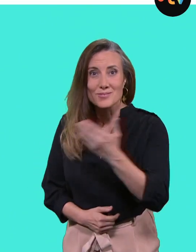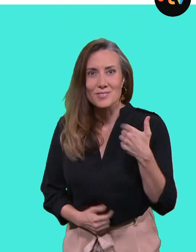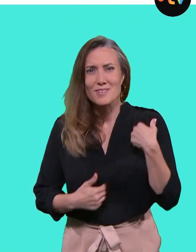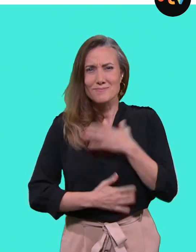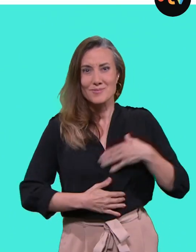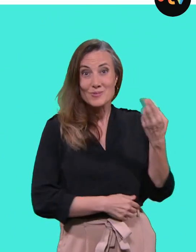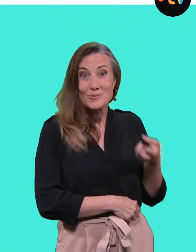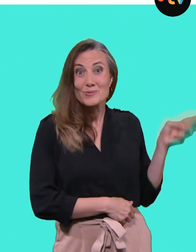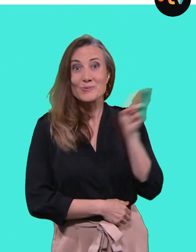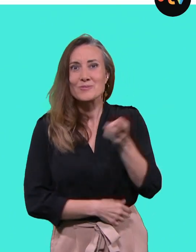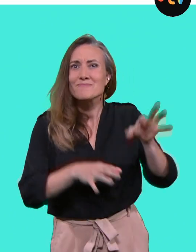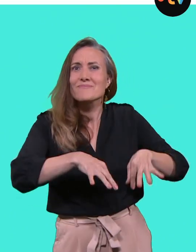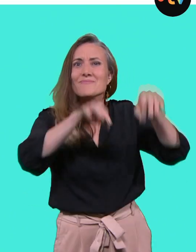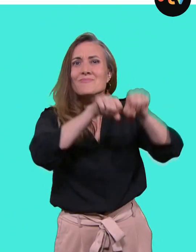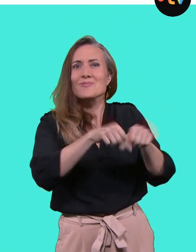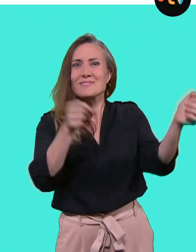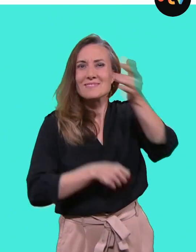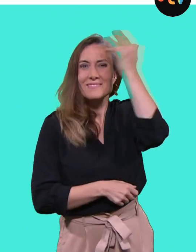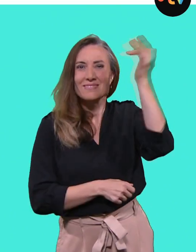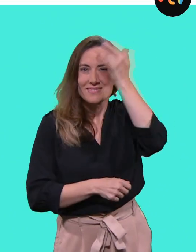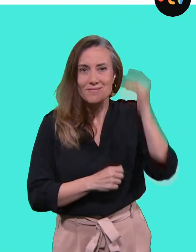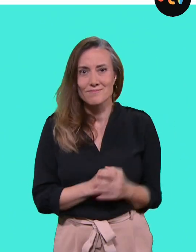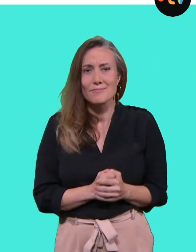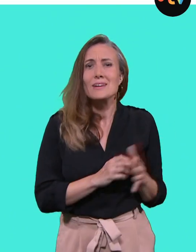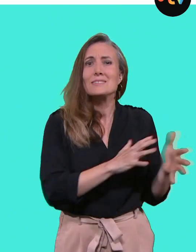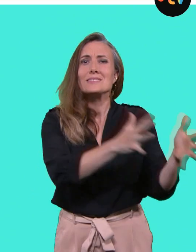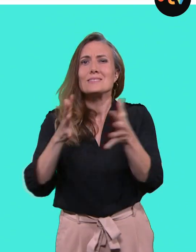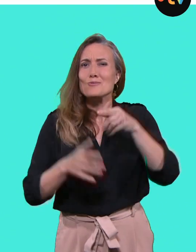Bonjour, je suis ravie de vous retrouver après cette pause estivale.